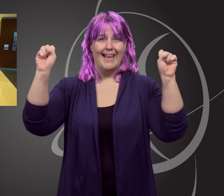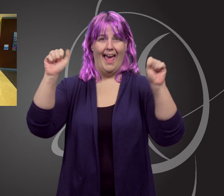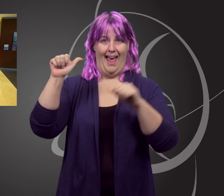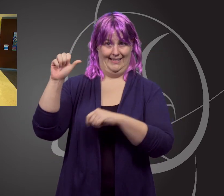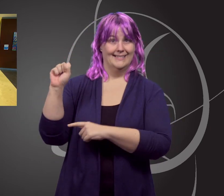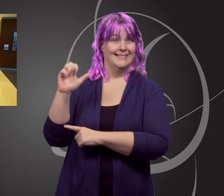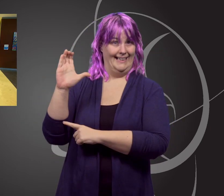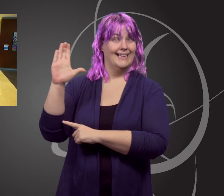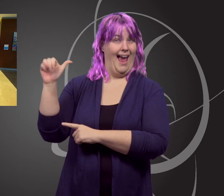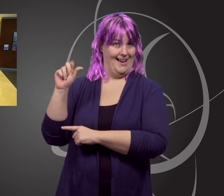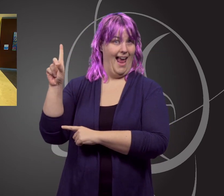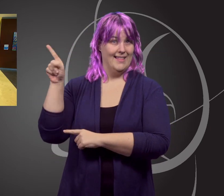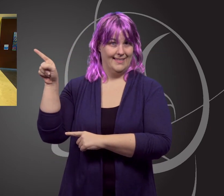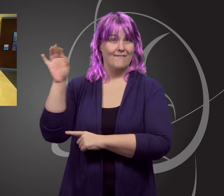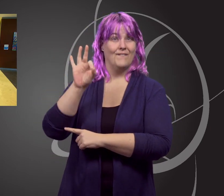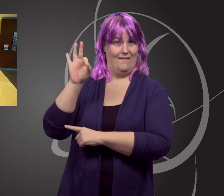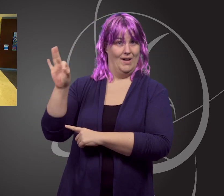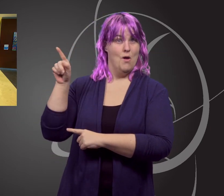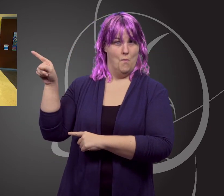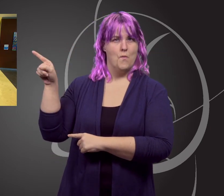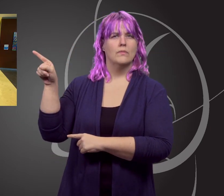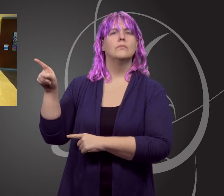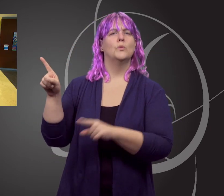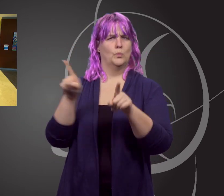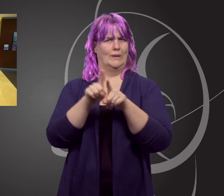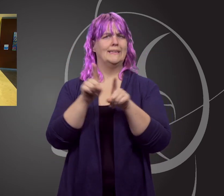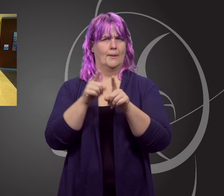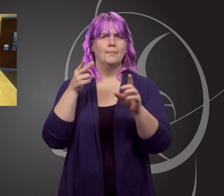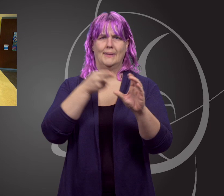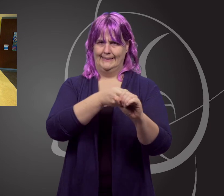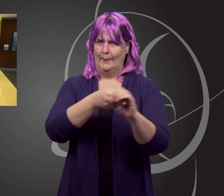Par ailleurs, le président de l’ASC-CAD, Frank Folino,